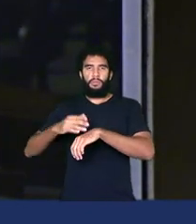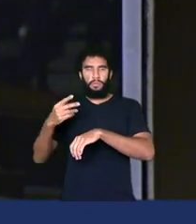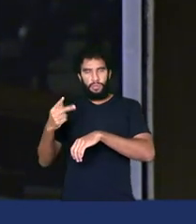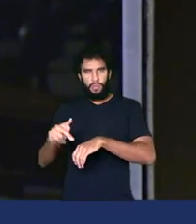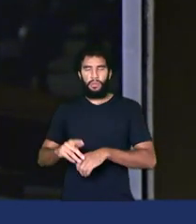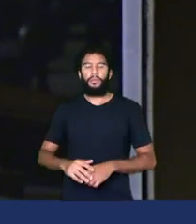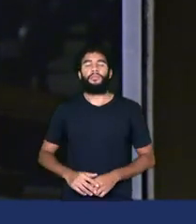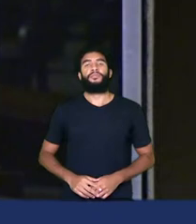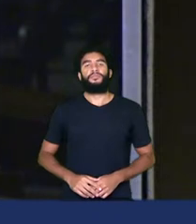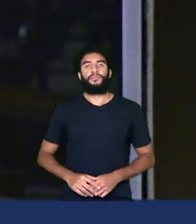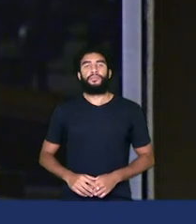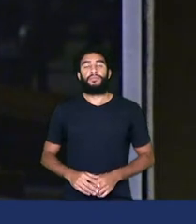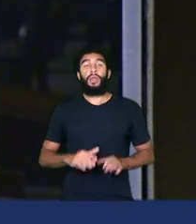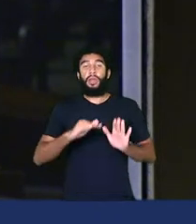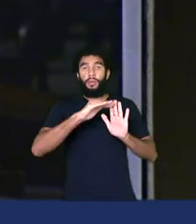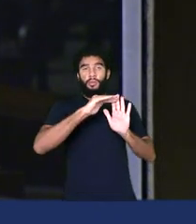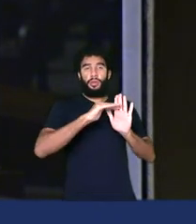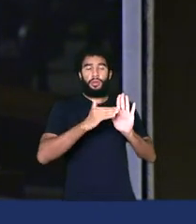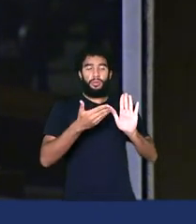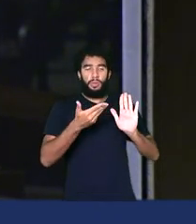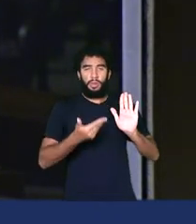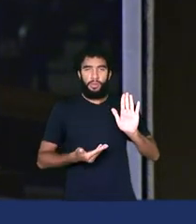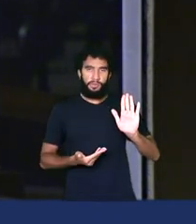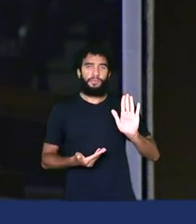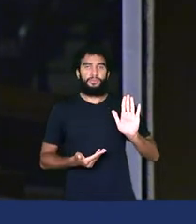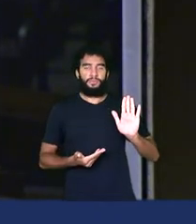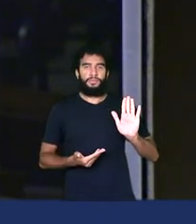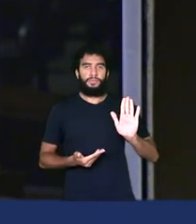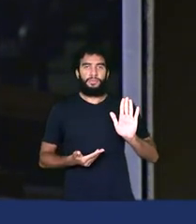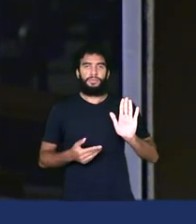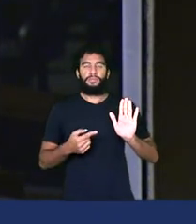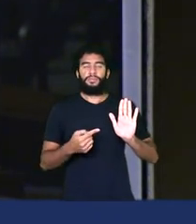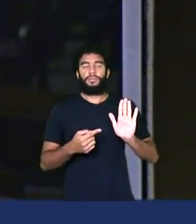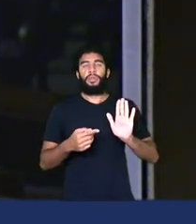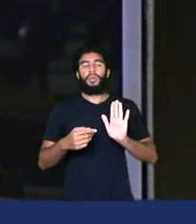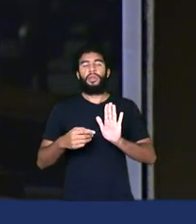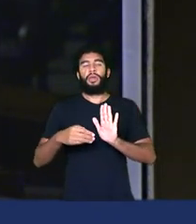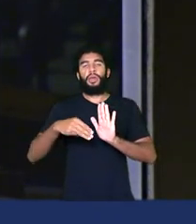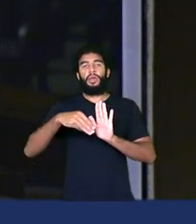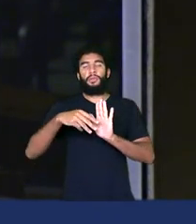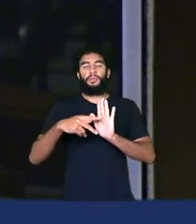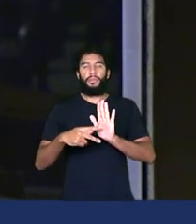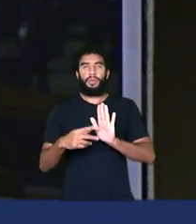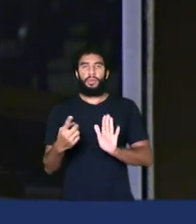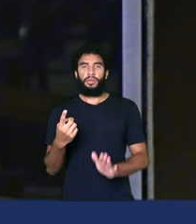OÍDIO DA CASA PRÓPRIA AOS GUARDAS MUNICIPAIS, O PROGRAMA HABITE SEGURO DA MEDIDA PROVISÓRIA 1070 FOI VOTADA